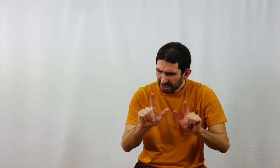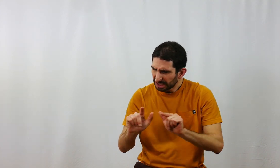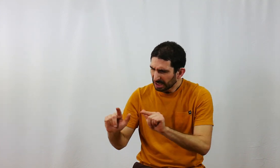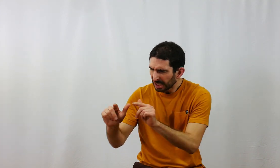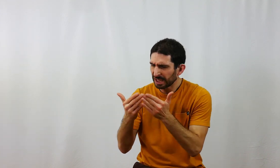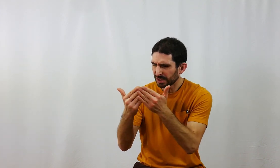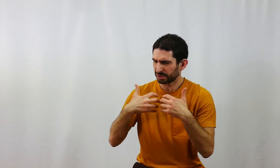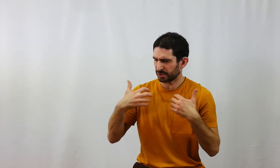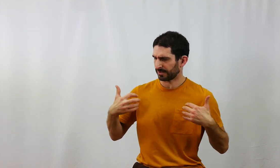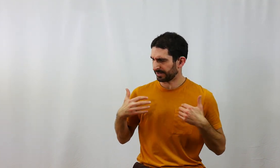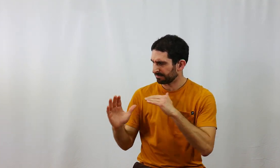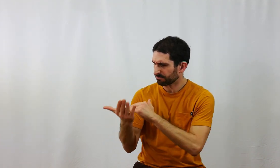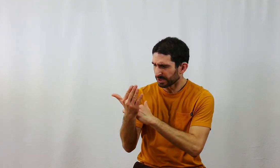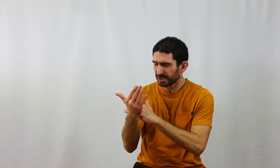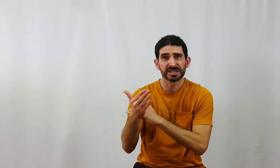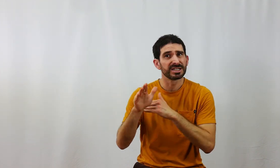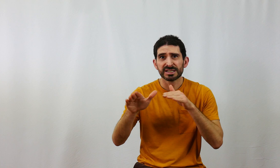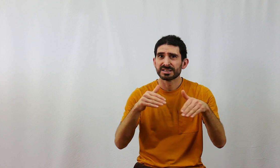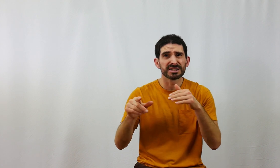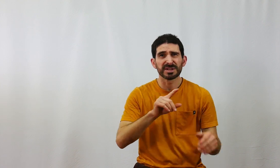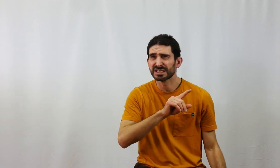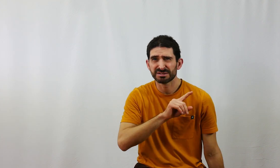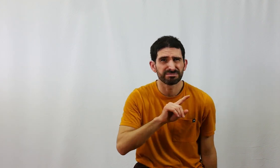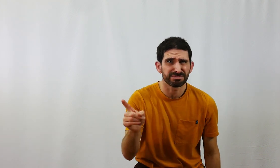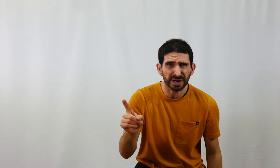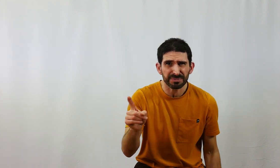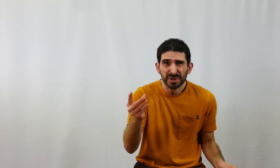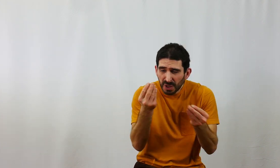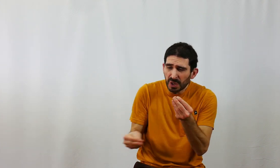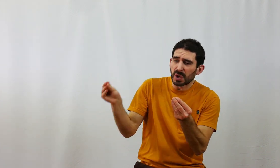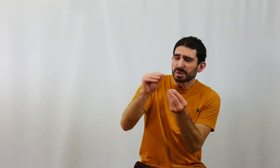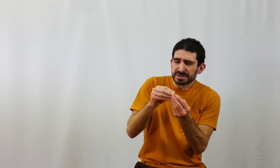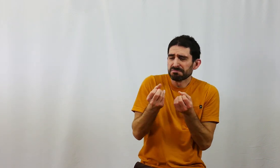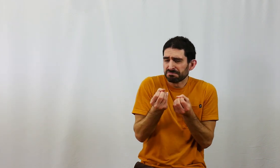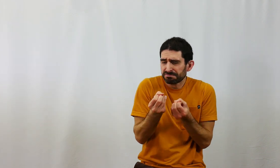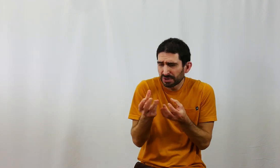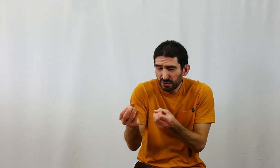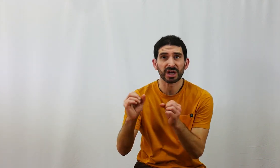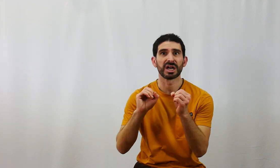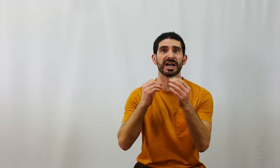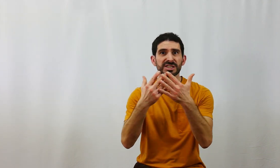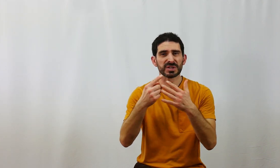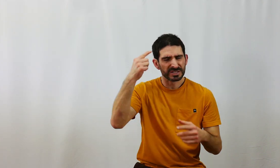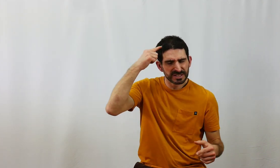Des études scientifiques ont montré que ça ne marche pas. En plus, cela provoque des réactions sur le cuir chevelu